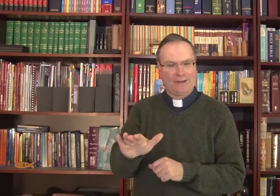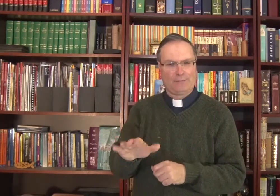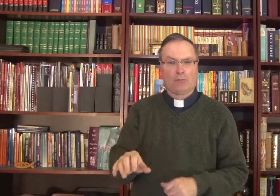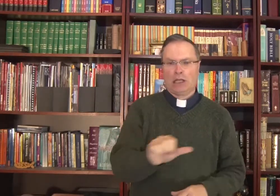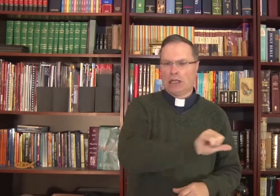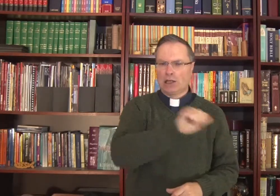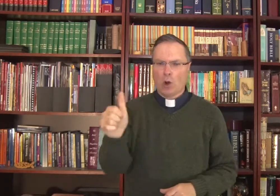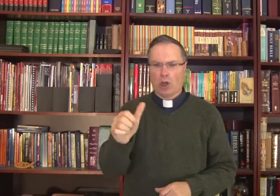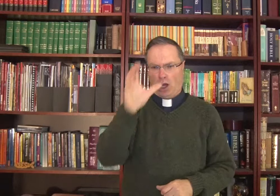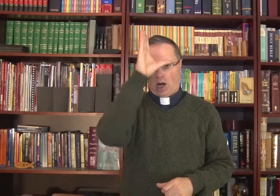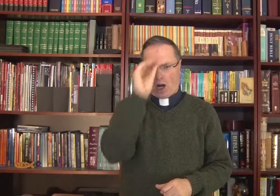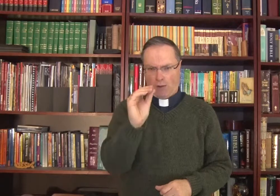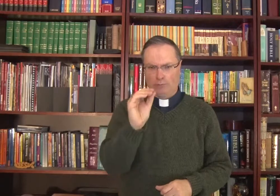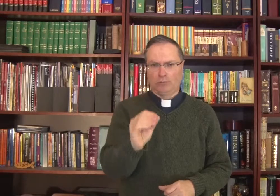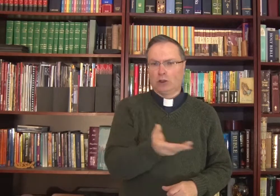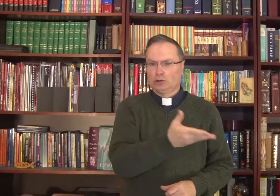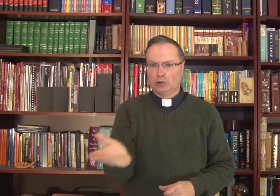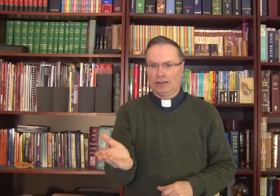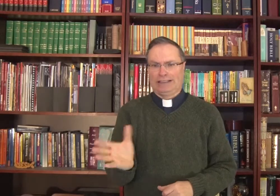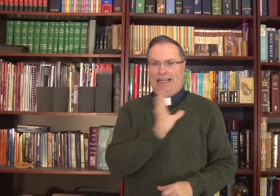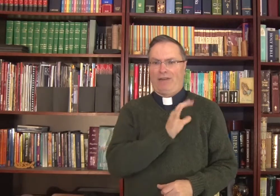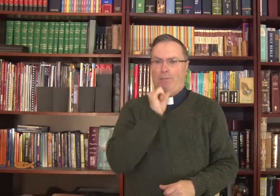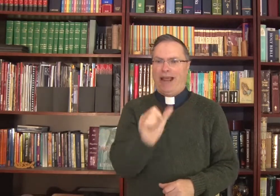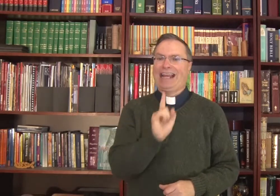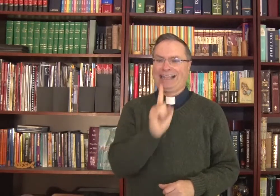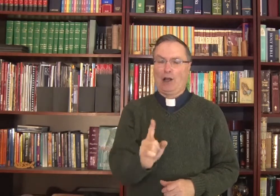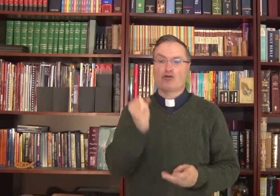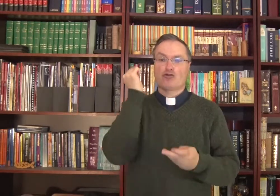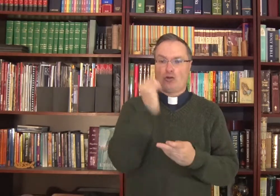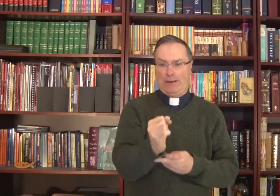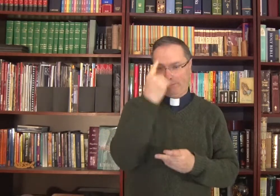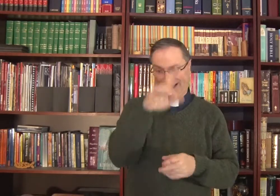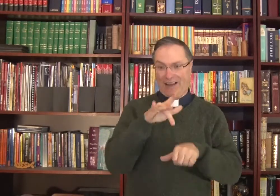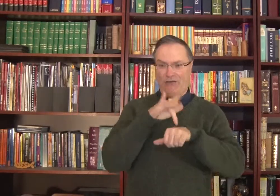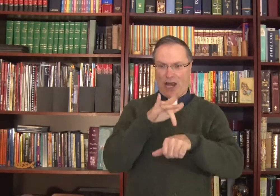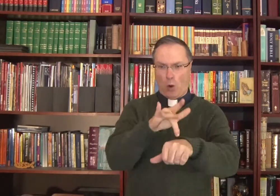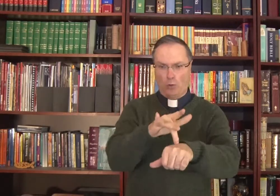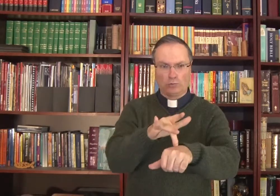Les autres hommes, ceux qui n’avaient pas été tués par ces fléaux,